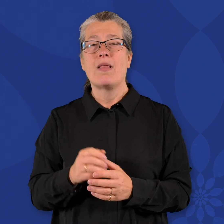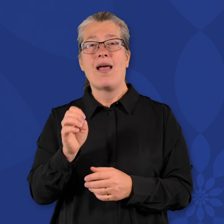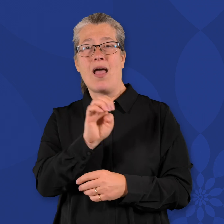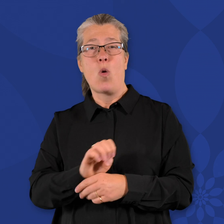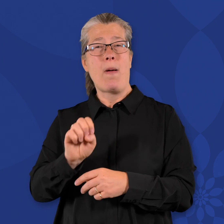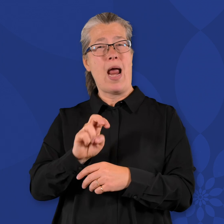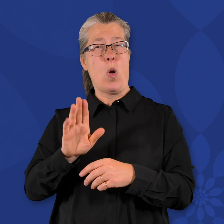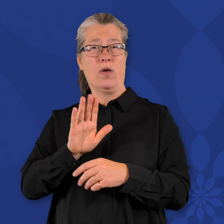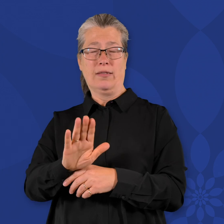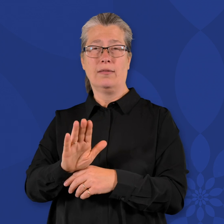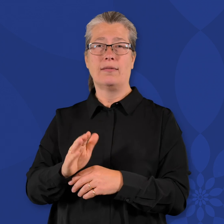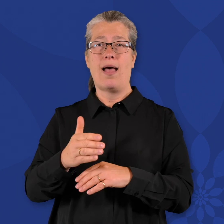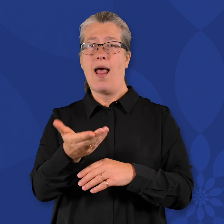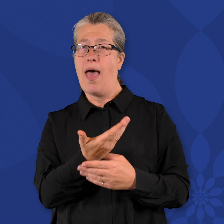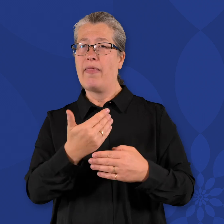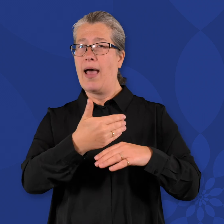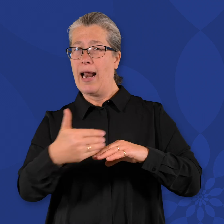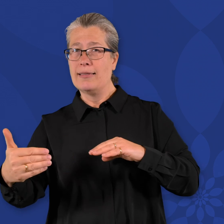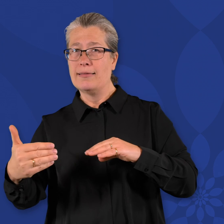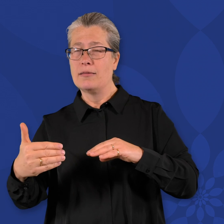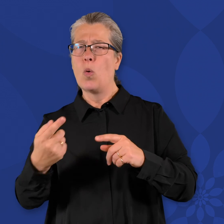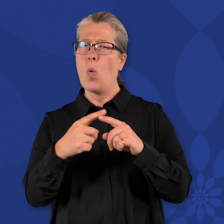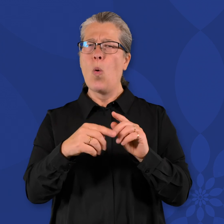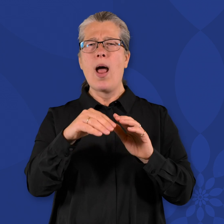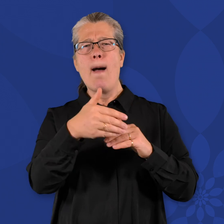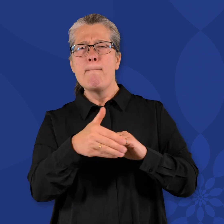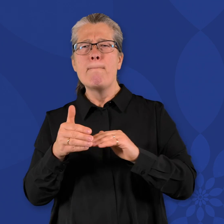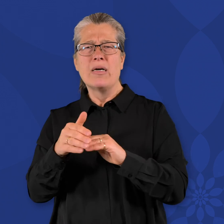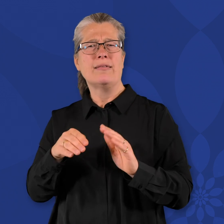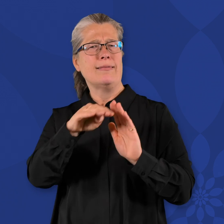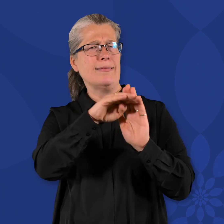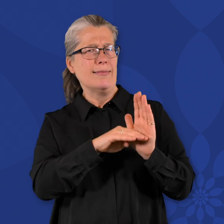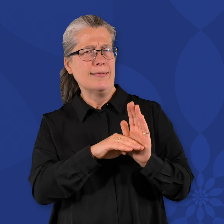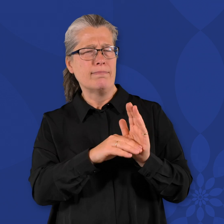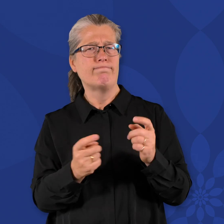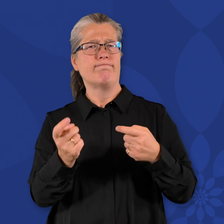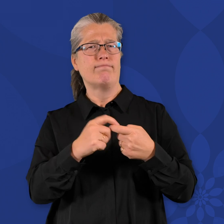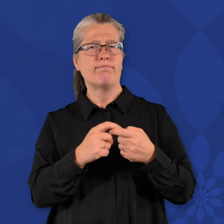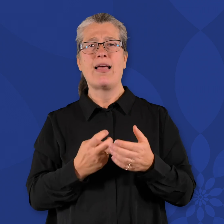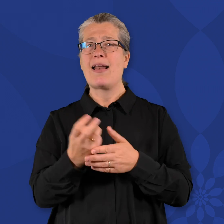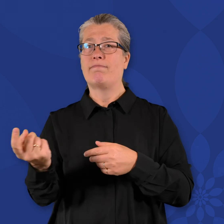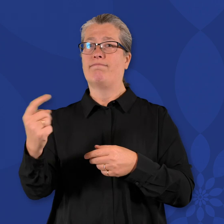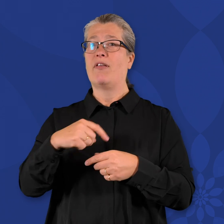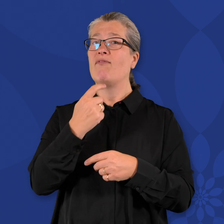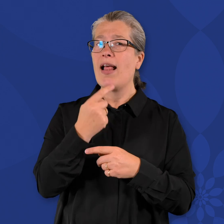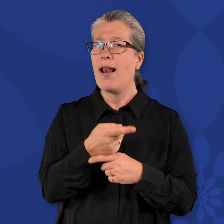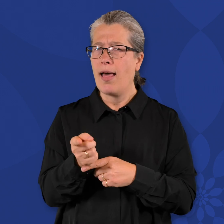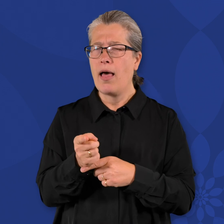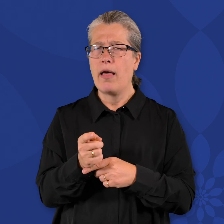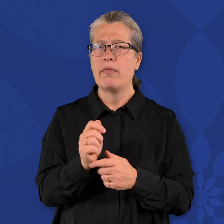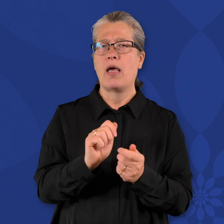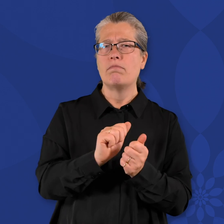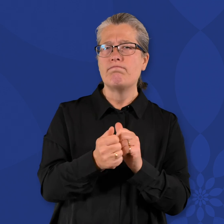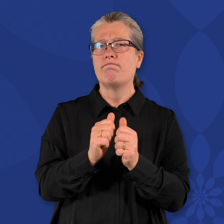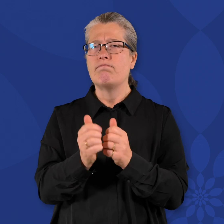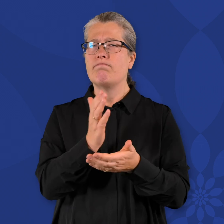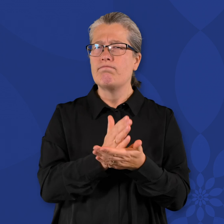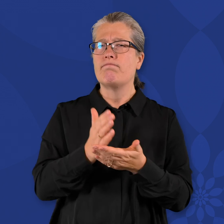Vid de inre gränserna ersätts inrese- restriktionerna stegvis från och med maj -